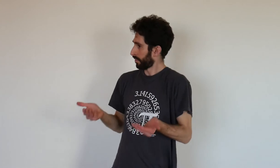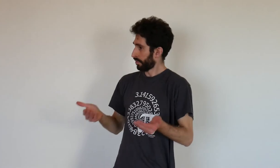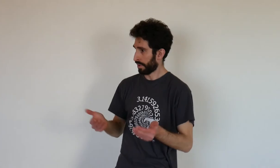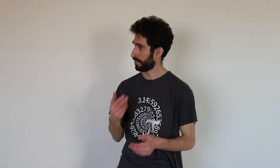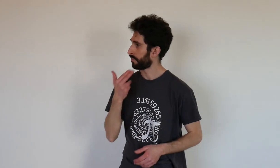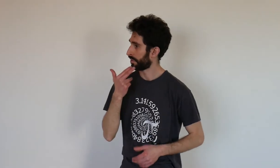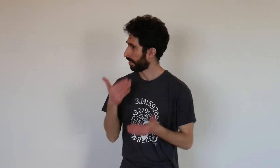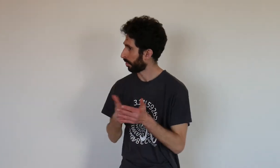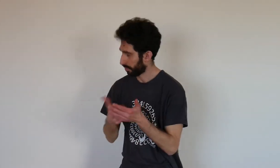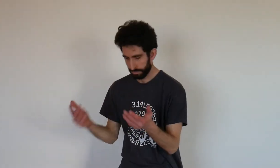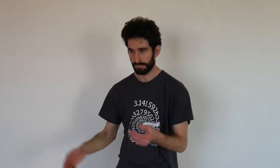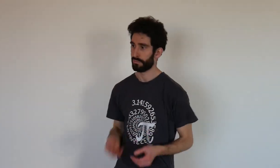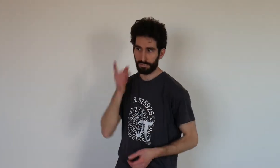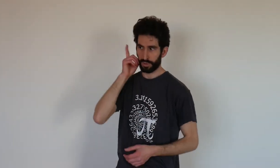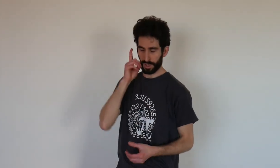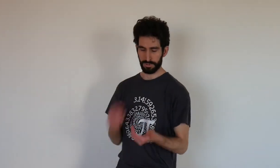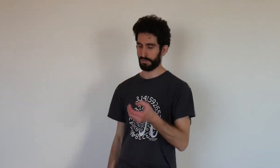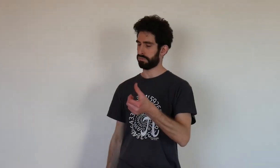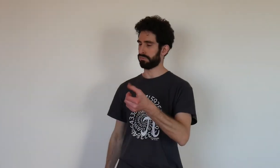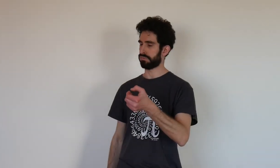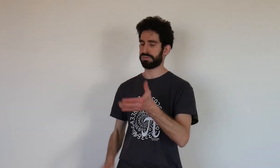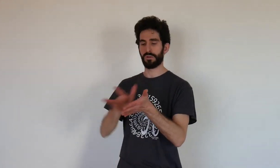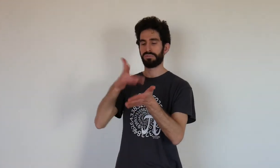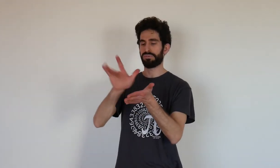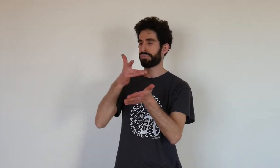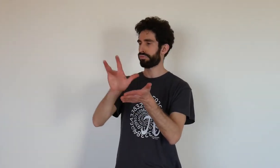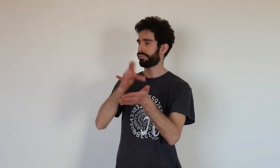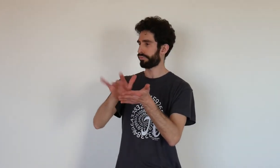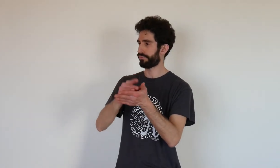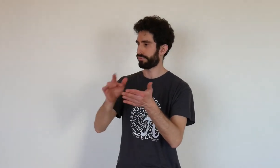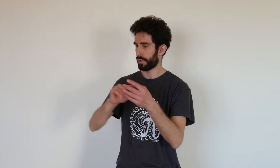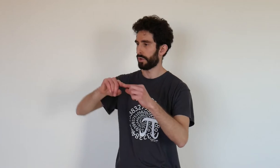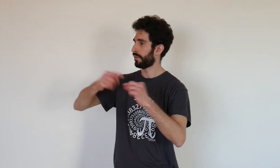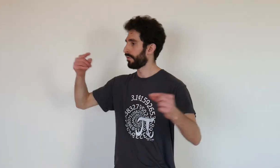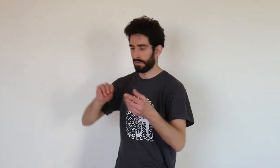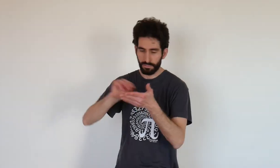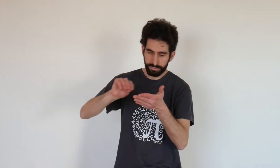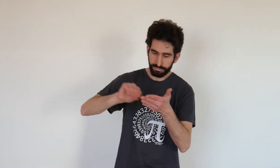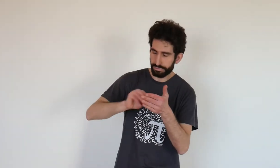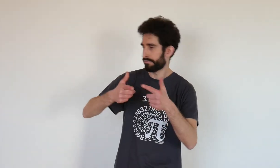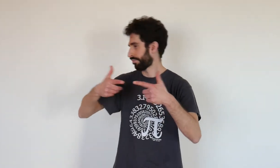Encore maintenant, c'est utile avec les smartphones, les stylos pour écrire...